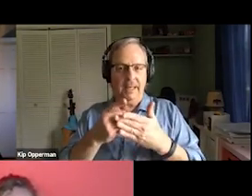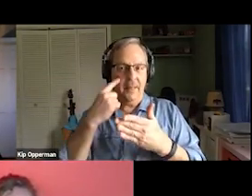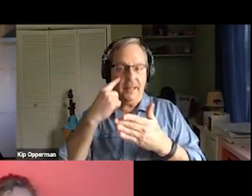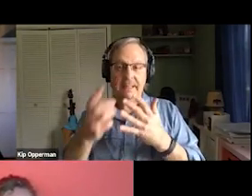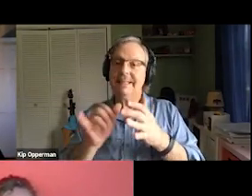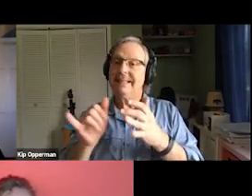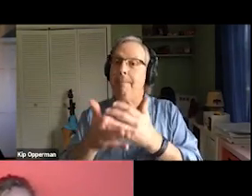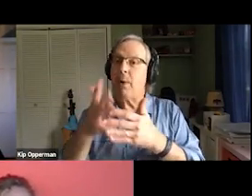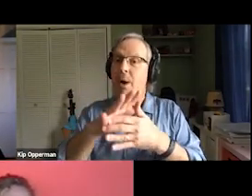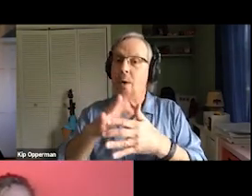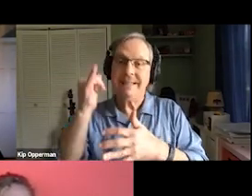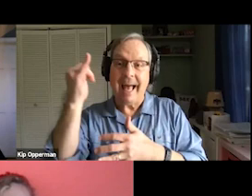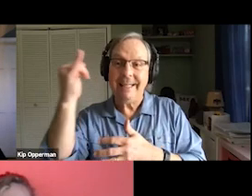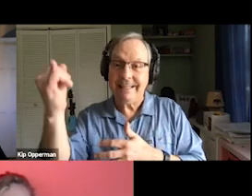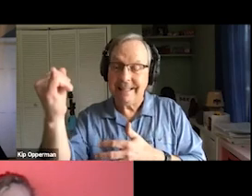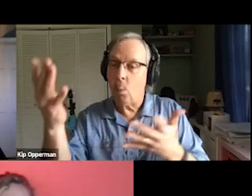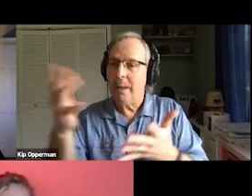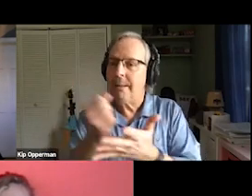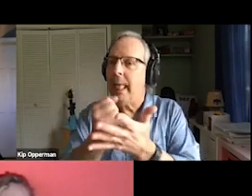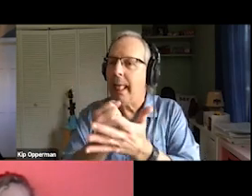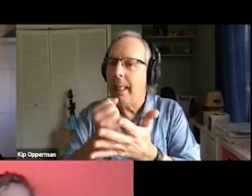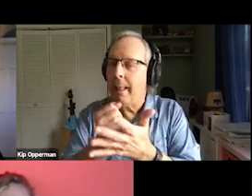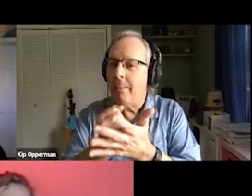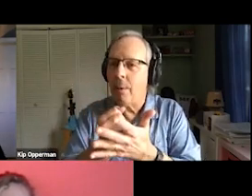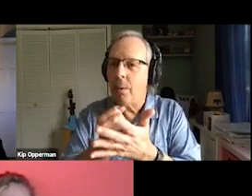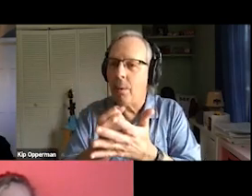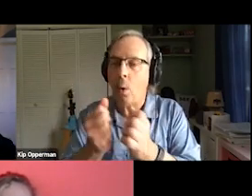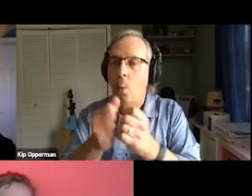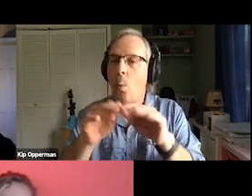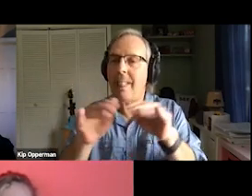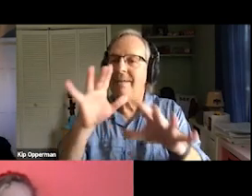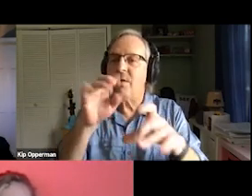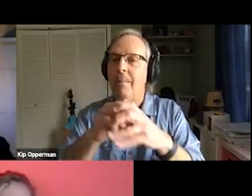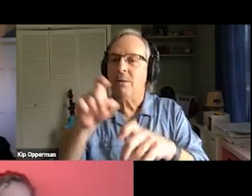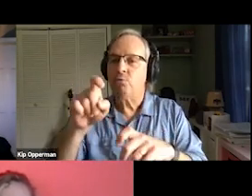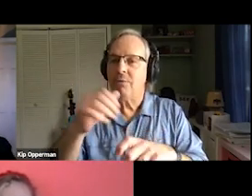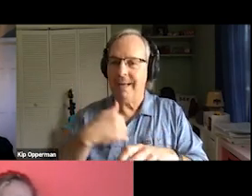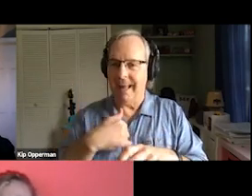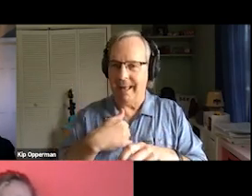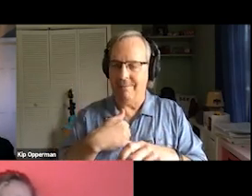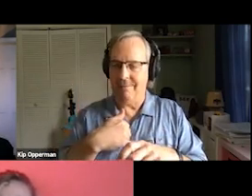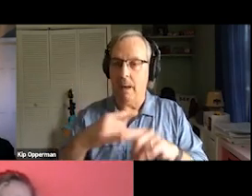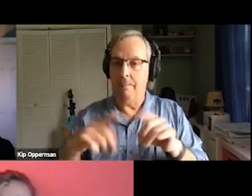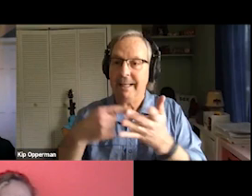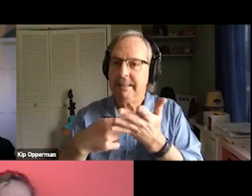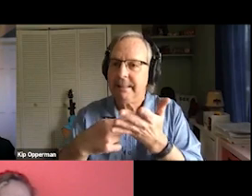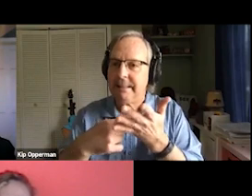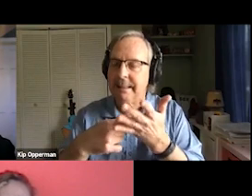o incluso ideas sobre qué es útil o qué nivel de participación debería tener, pero las discusiones sobre los límites